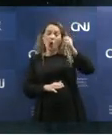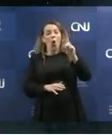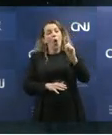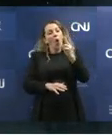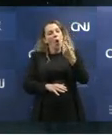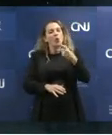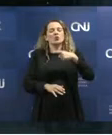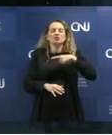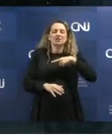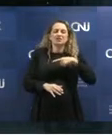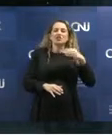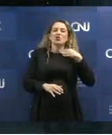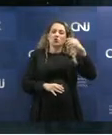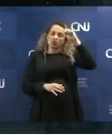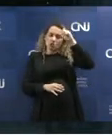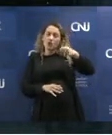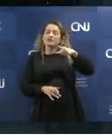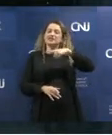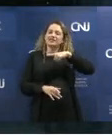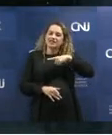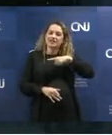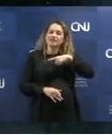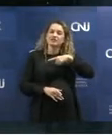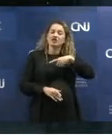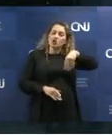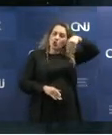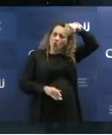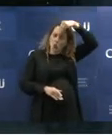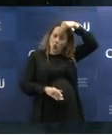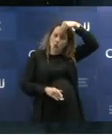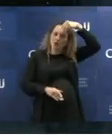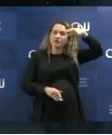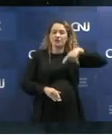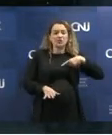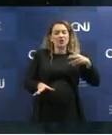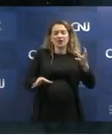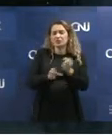Isso não me parece estar suficientemente delineado. Acho que